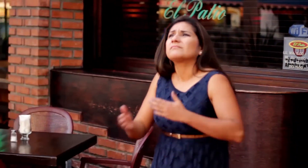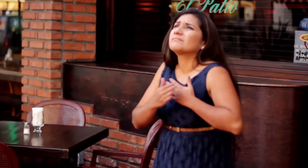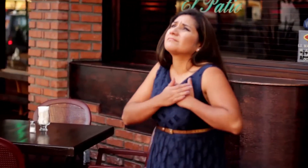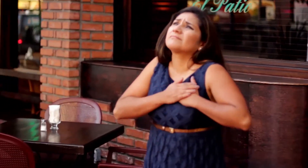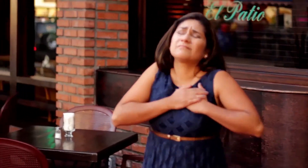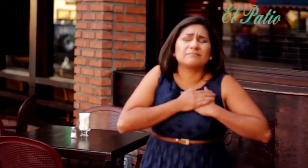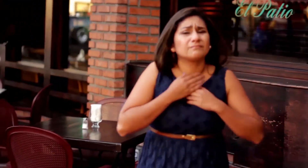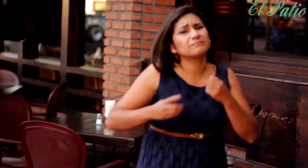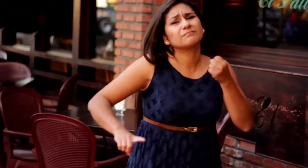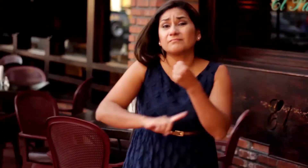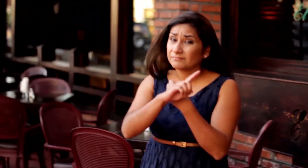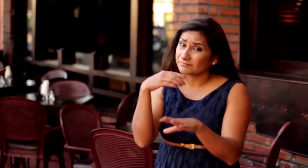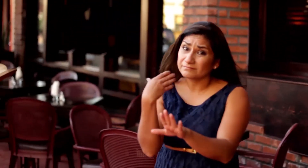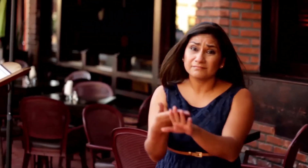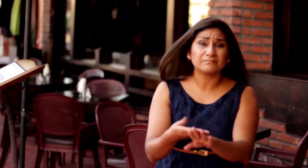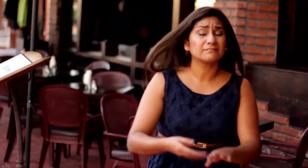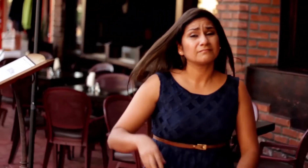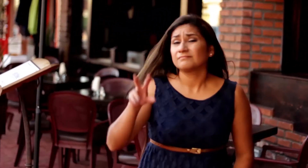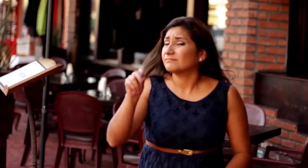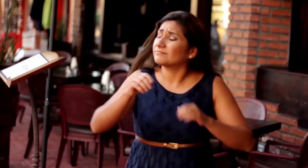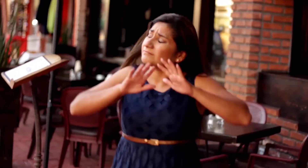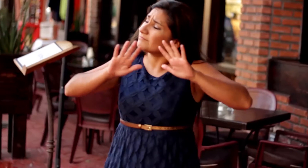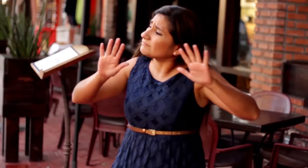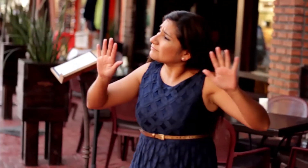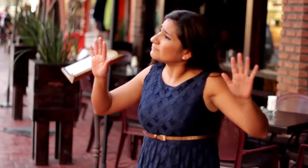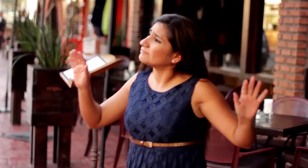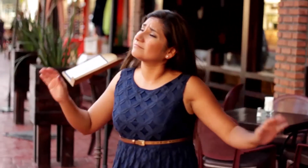¿qué daño puedo hacerte con quererte?